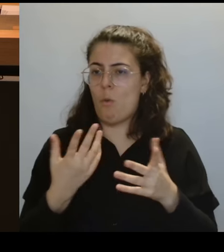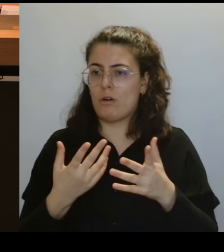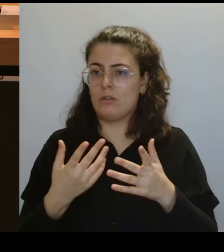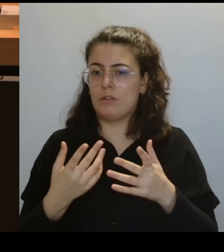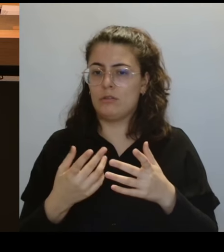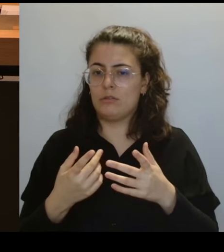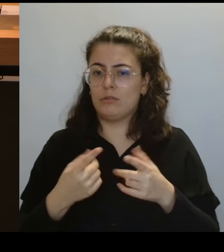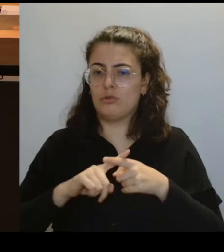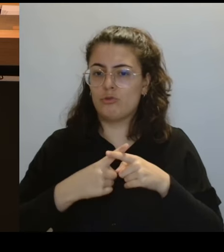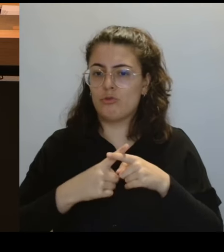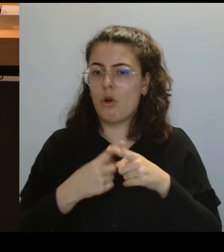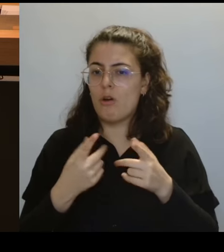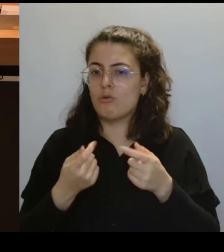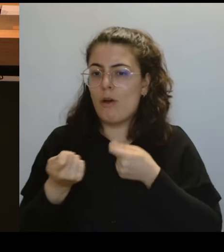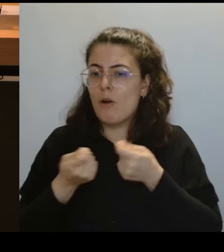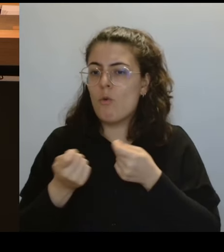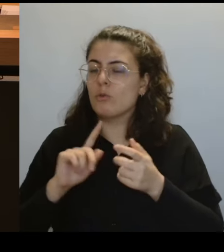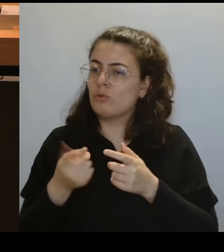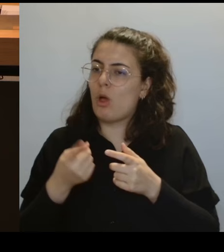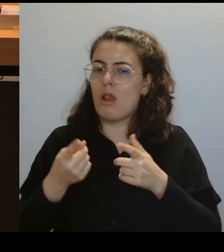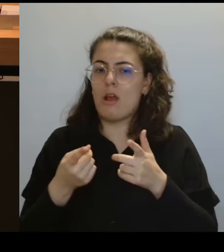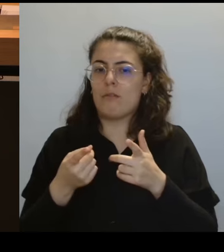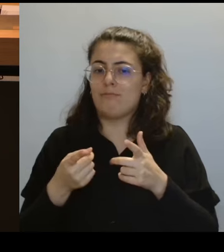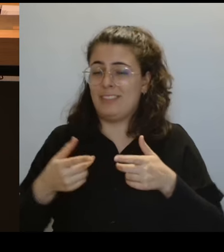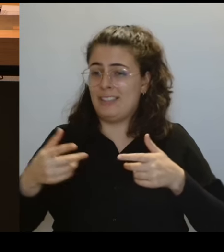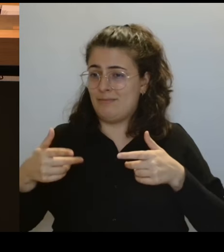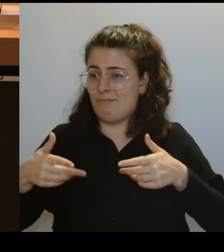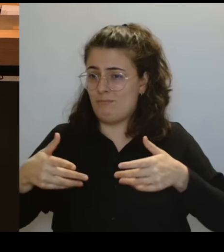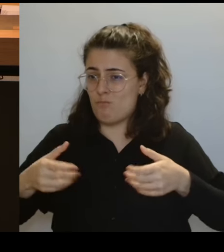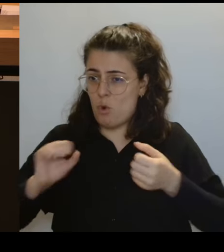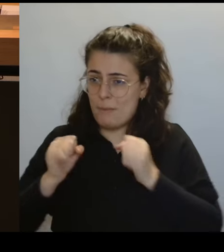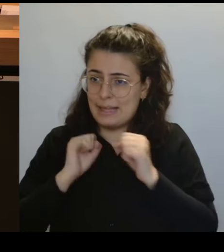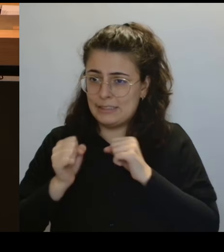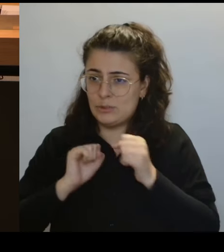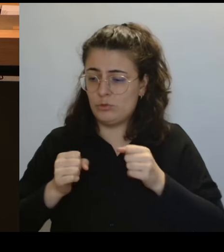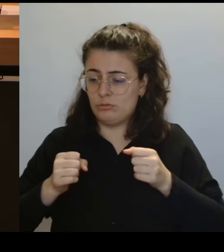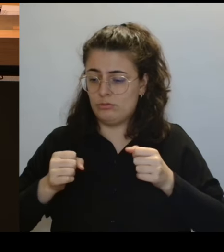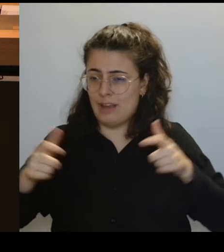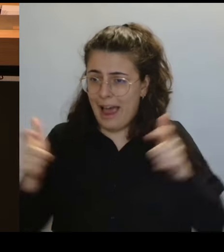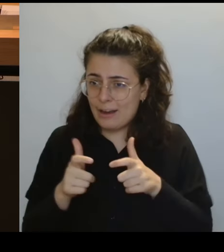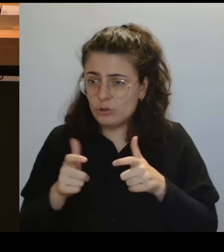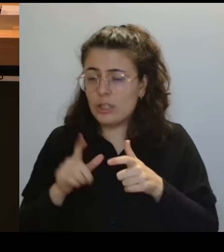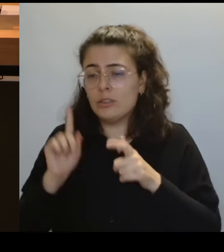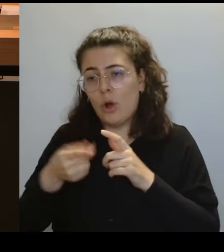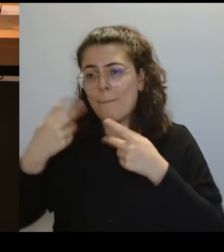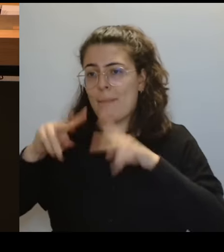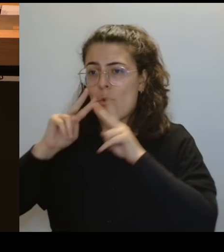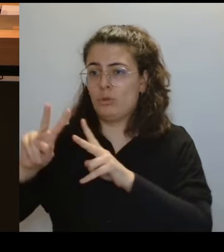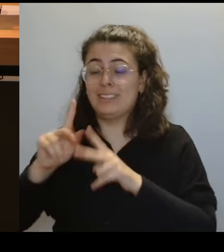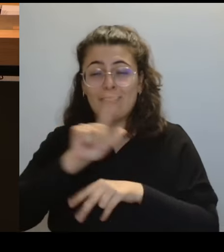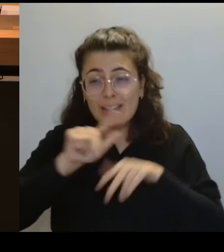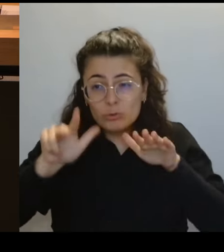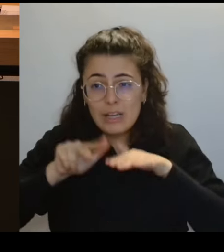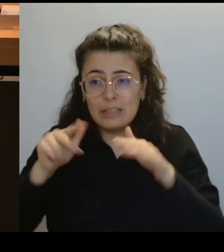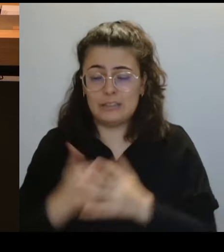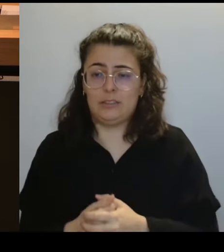sind, besondere Berücksichtigung finden. 2018. Seitdem ist offensichtlich nicht viel passiert.